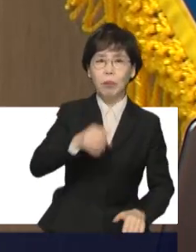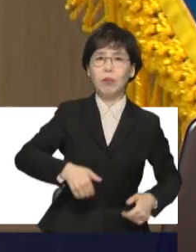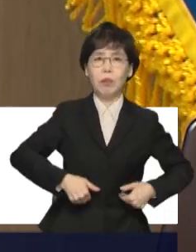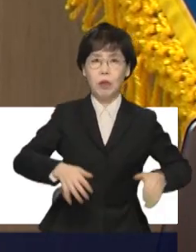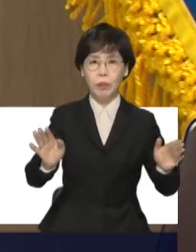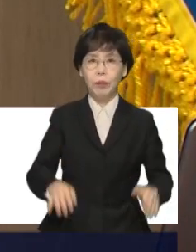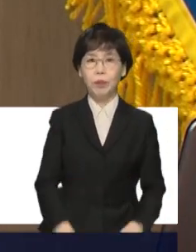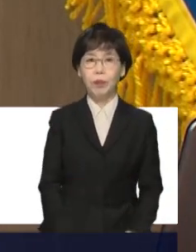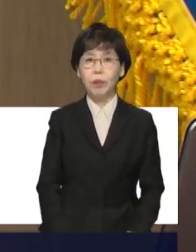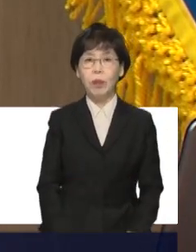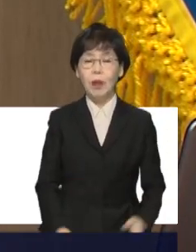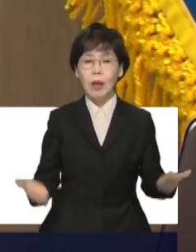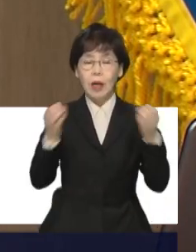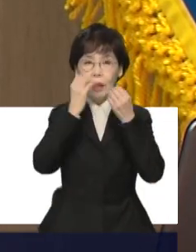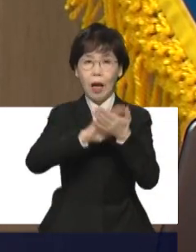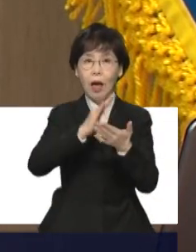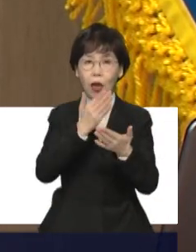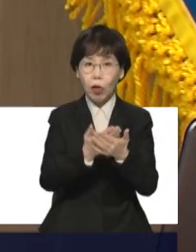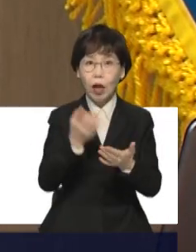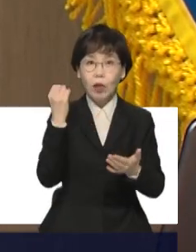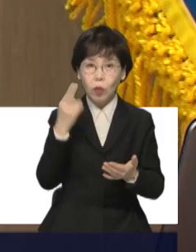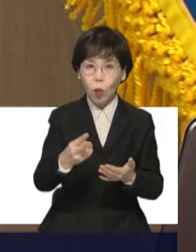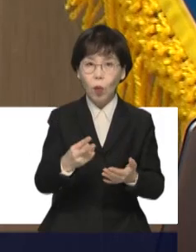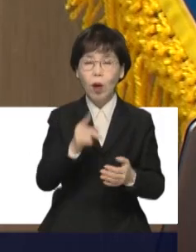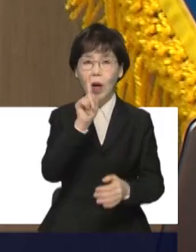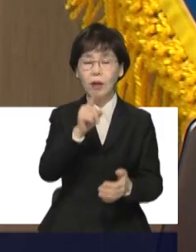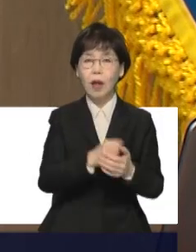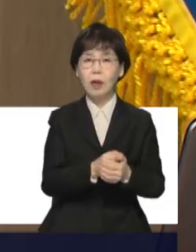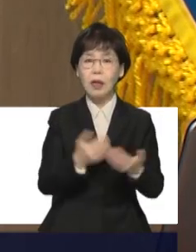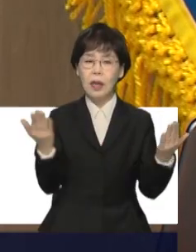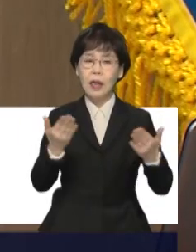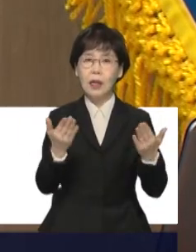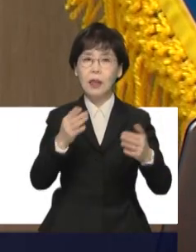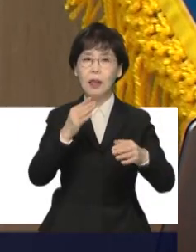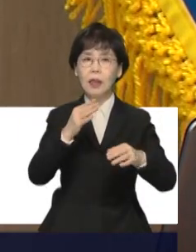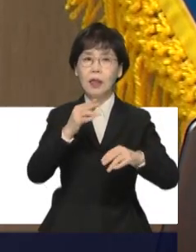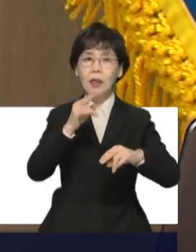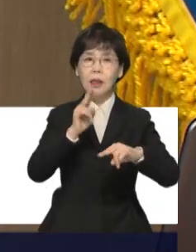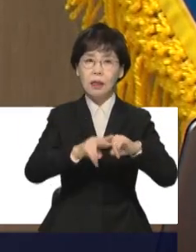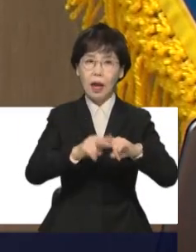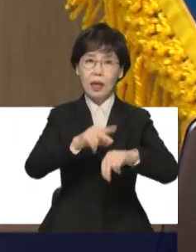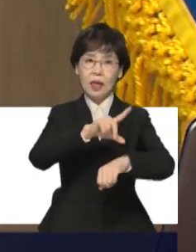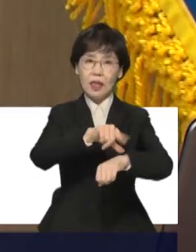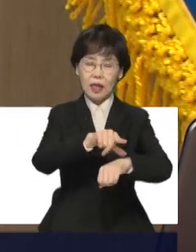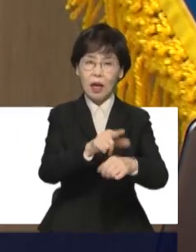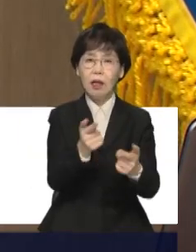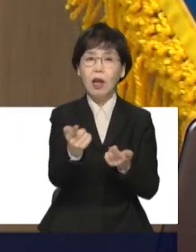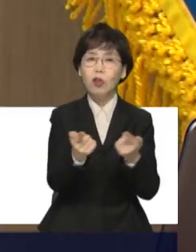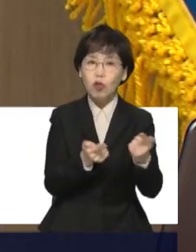노동개혁의 또 하나의 과제인 노동시장 유연화는 그 제도의 설계에 있어 국민의